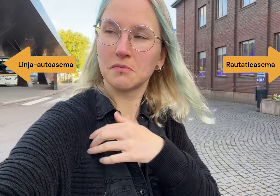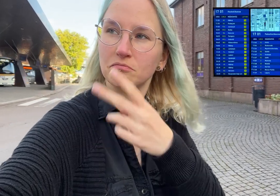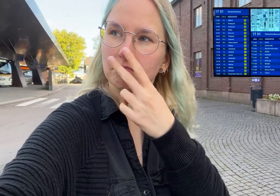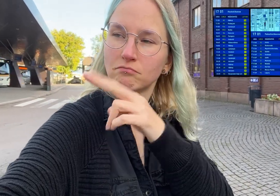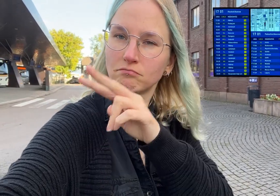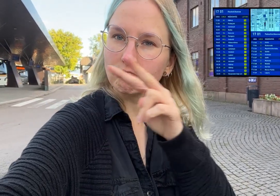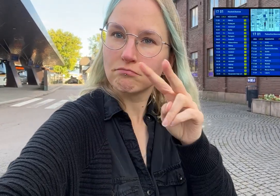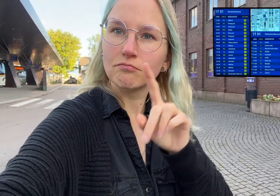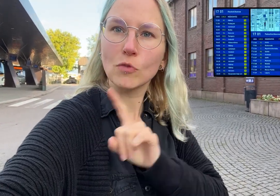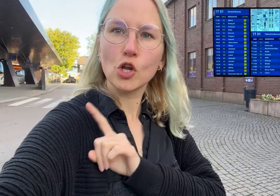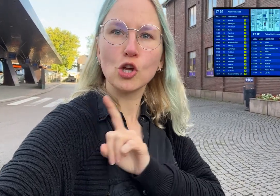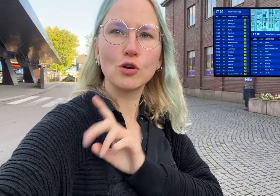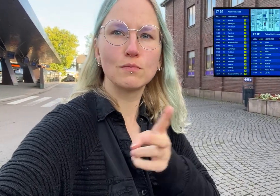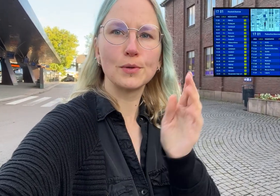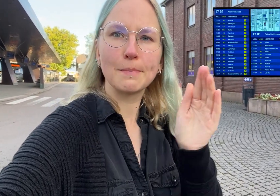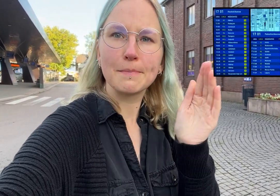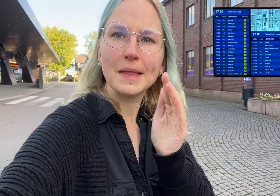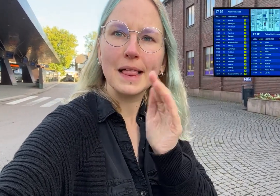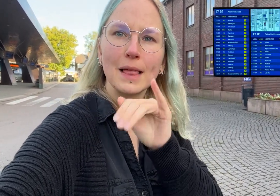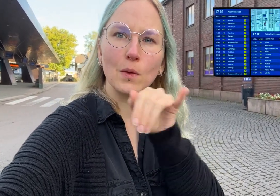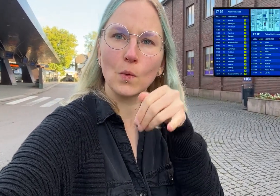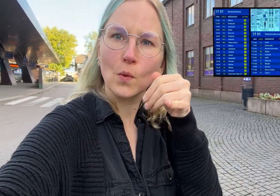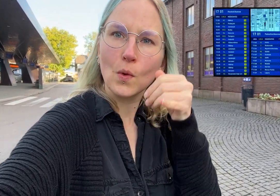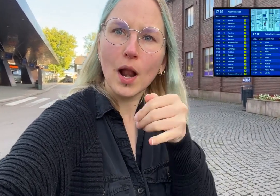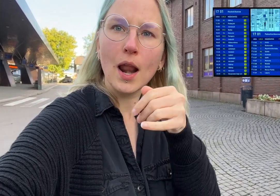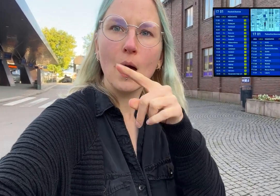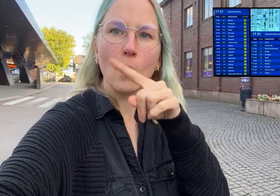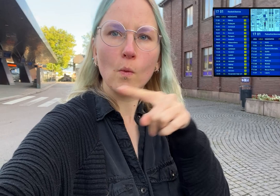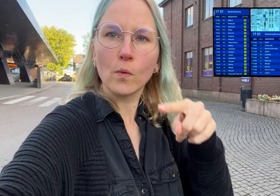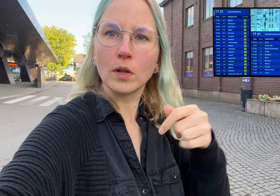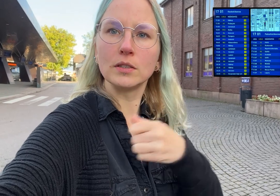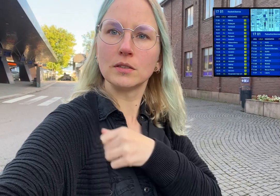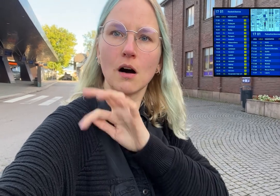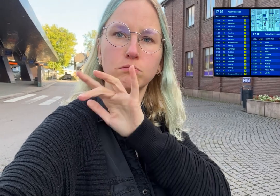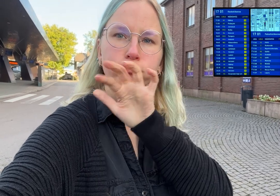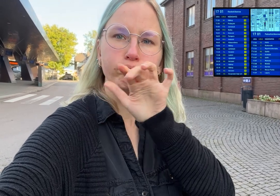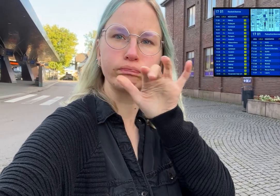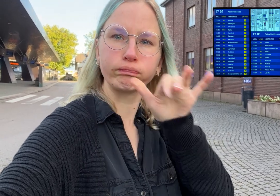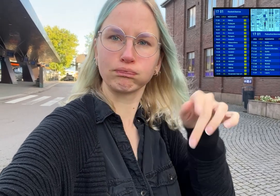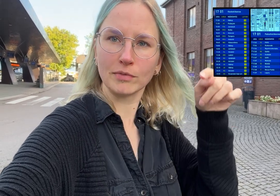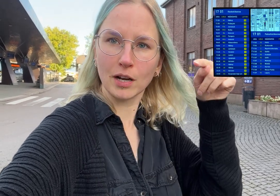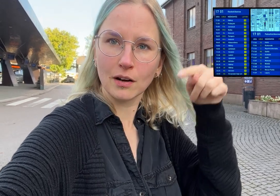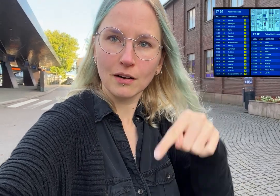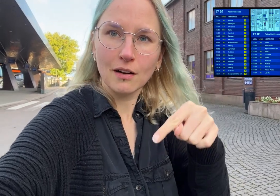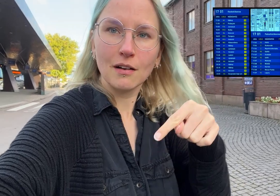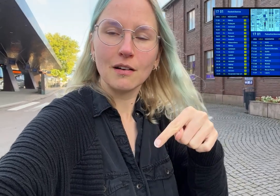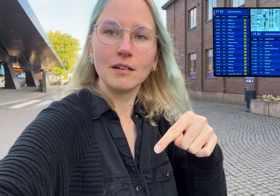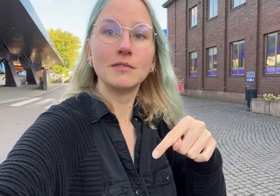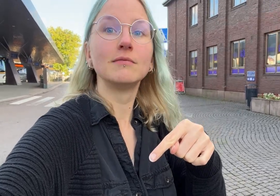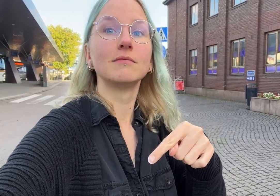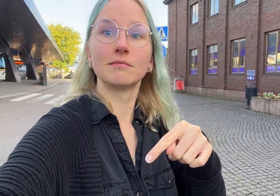Katselin, että jopa pienistä kylistä ja kunnista pääsee helposti tänne.